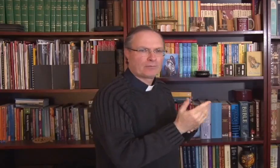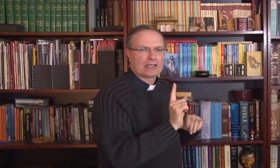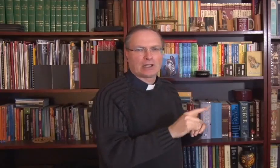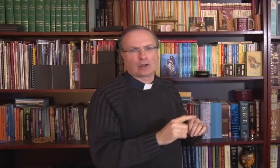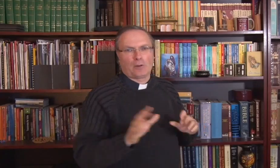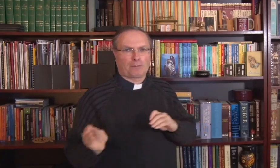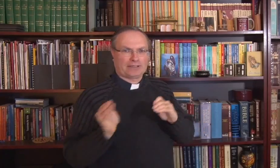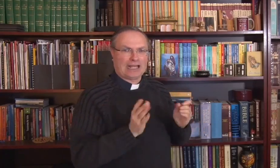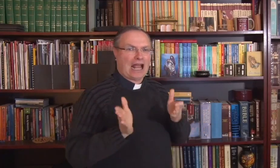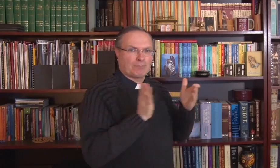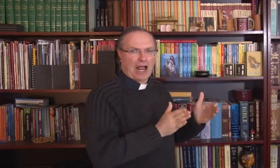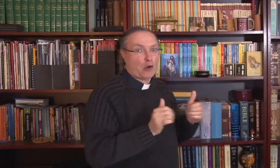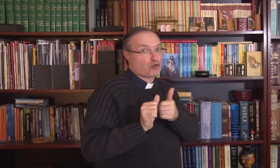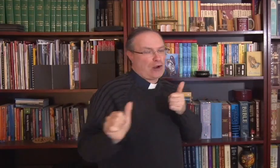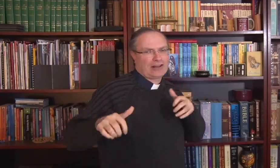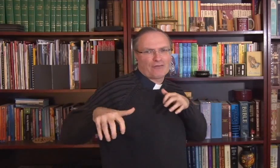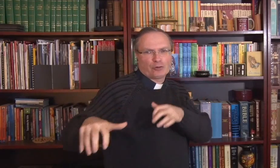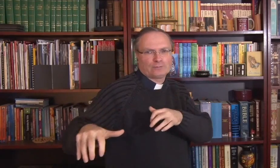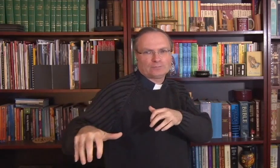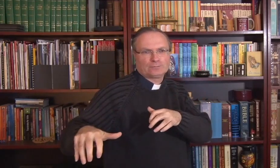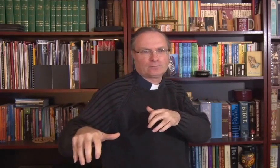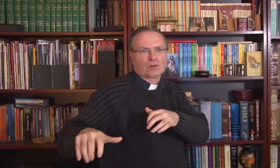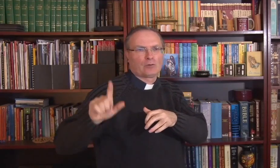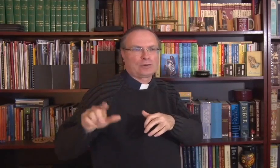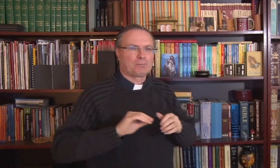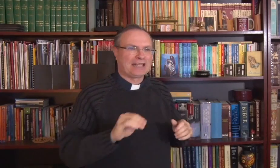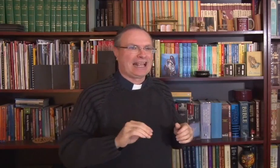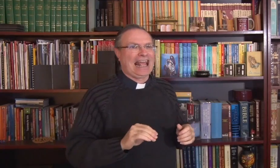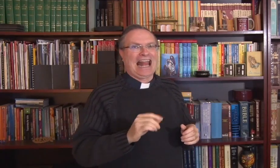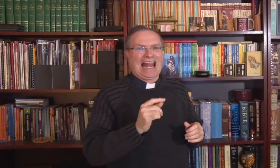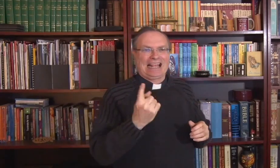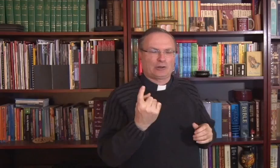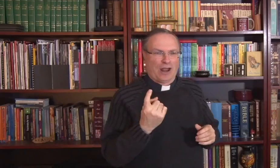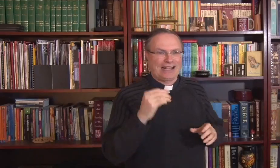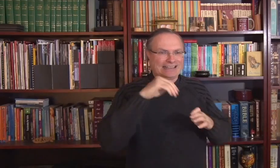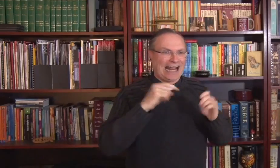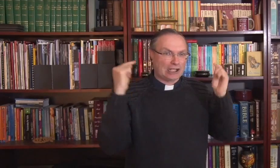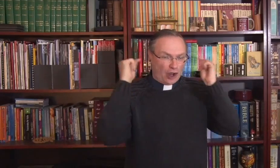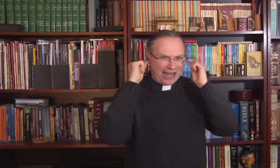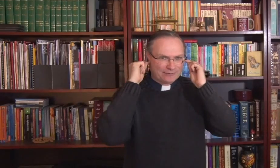Il le prit à part loin de la foule, lui mit les doigts dans les oreilles